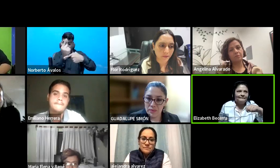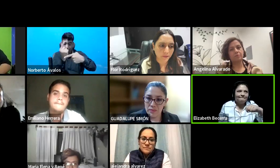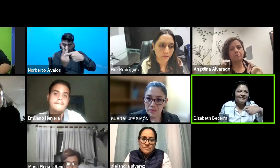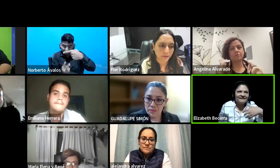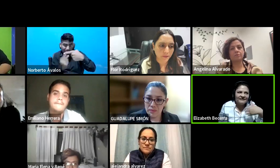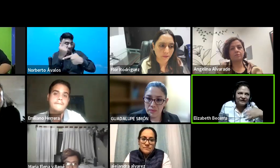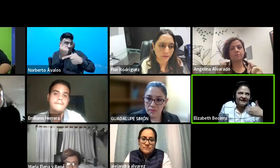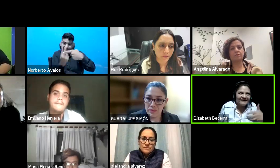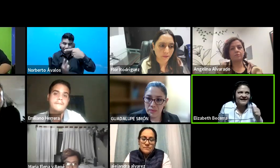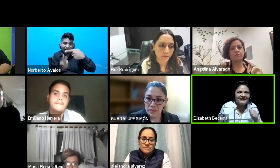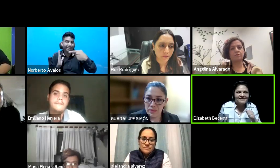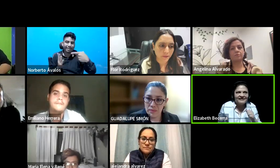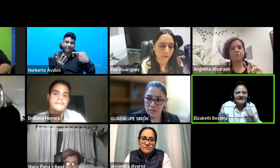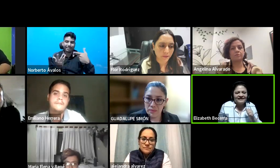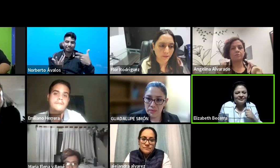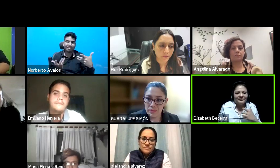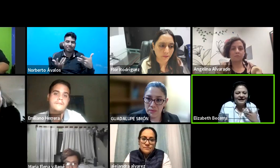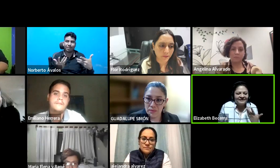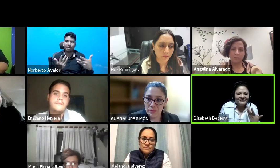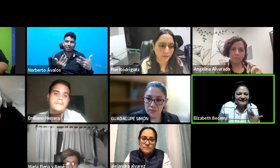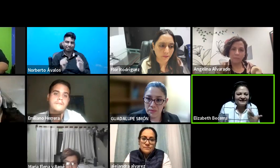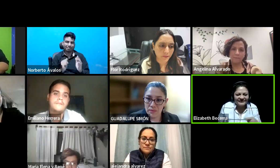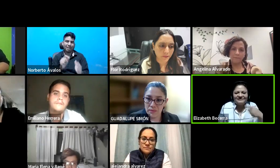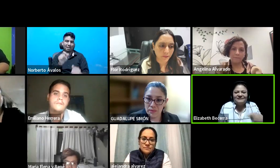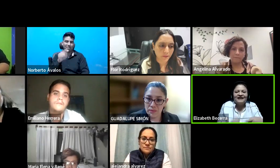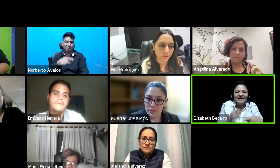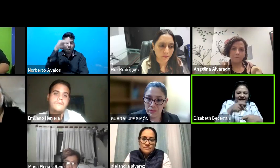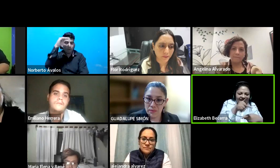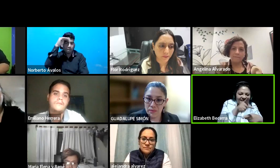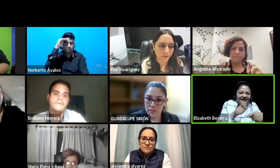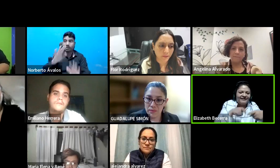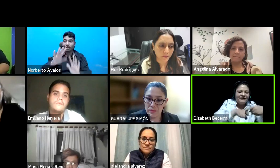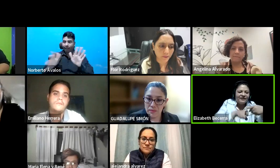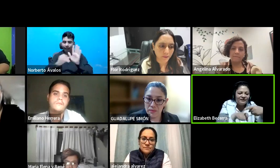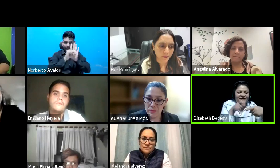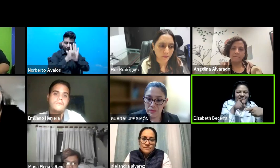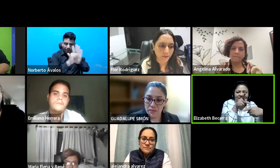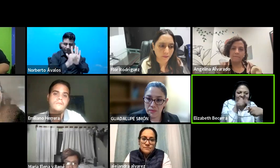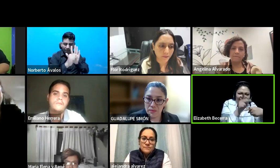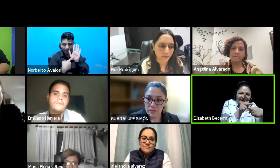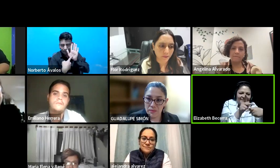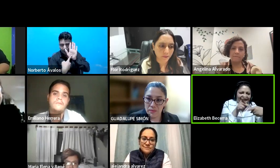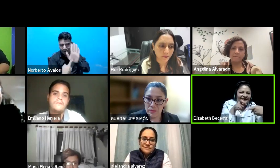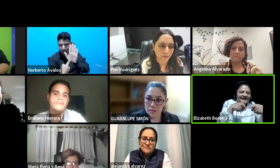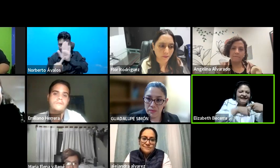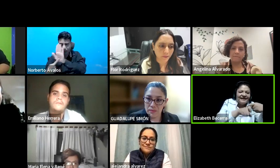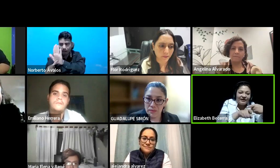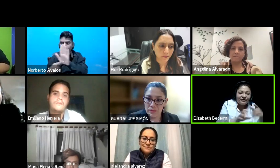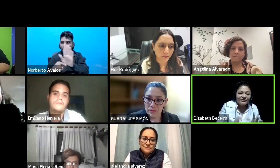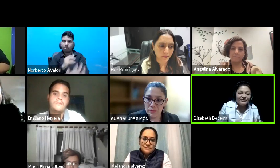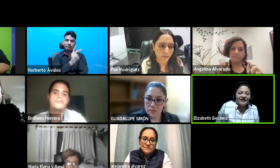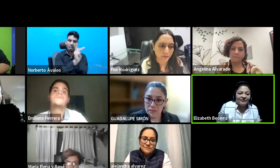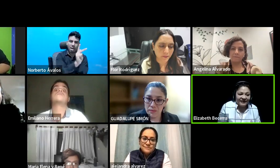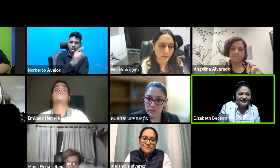en México, en México, podremos hacer así acer. Al fin. Es de es Al fin. Es de es una vez que ya se tiene como tiene como la representación simónica de césped entre